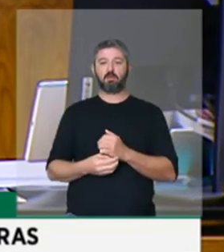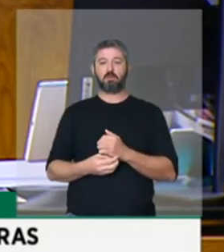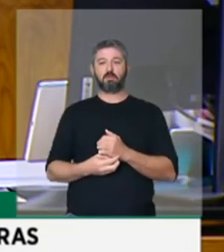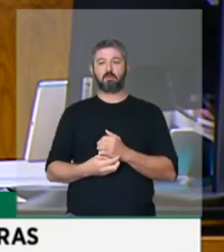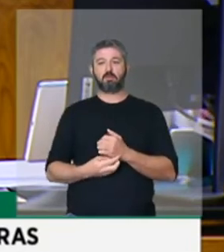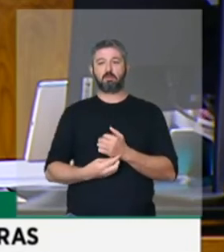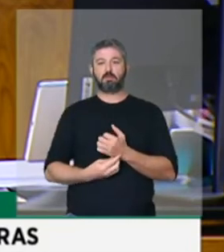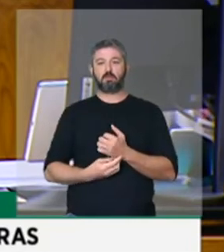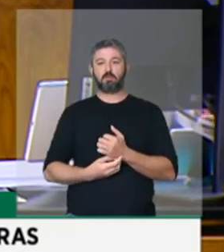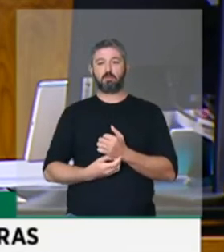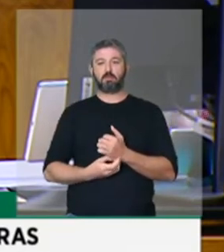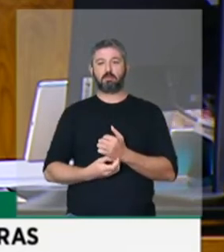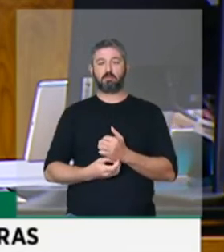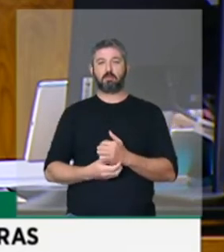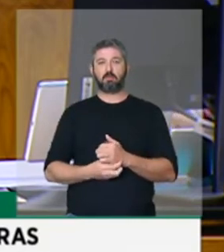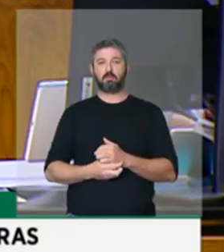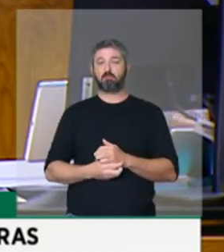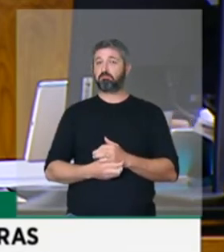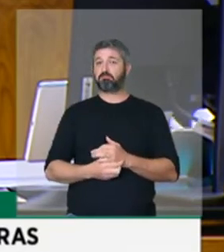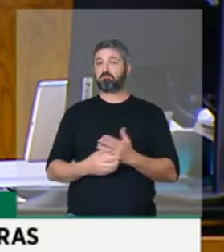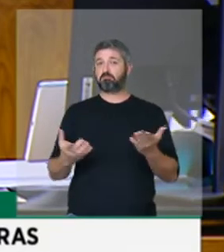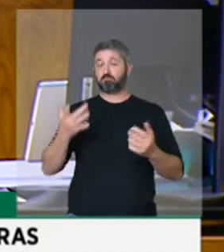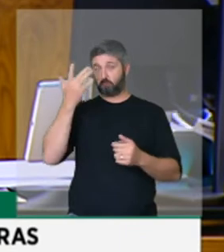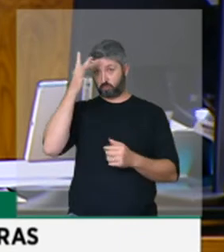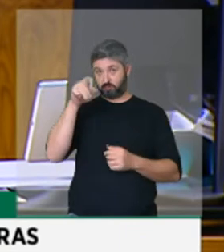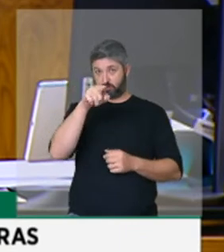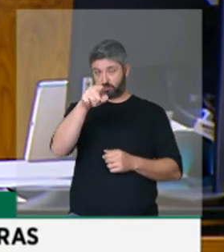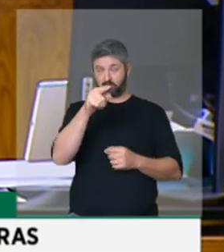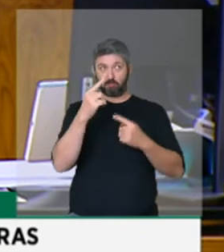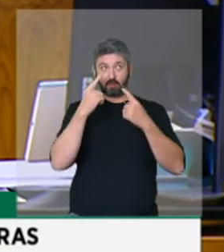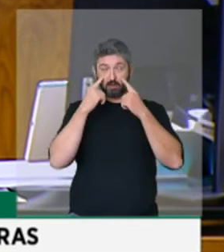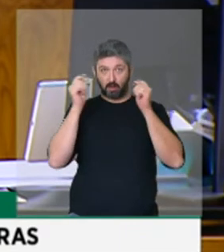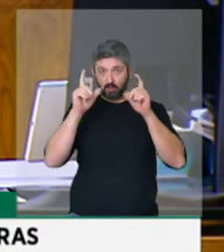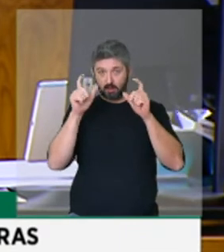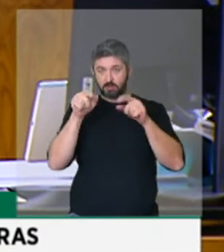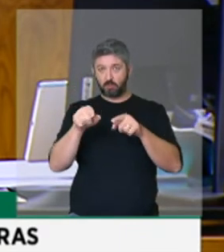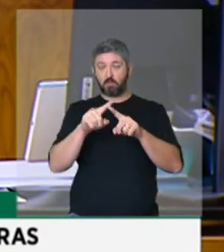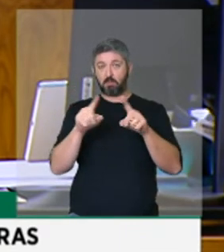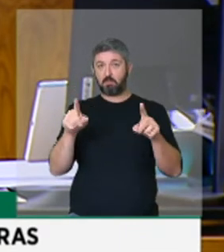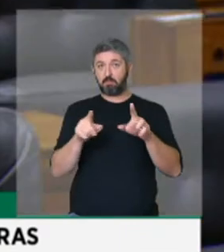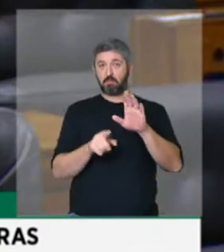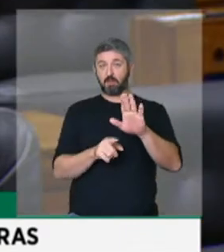TODOS OS BRASILEIROS. -- [PRESIDENTE]: ORIENTAÇÃO DE BANCADA. -- [DEPUTADO]: QUESTÃO DE ORDEM, ART. 18, COMBINADO